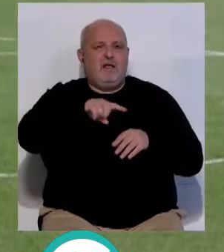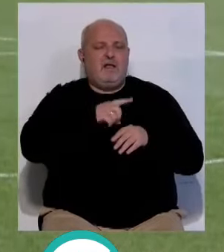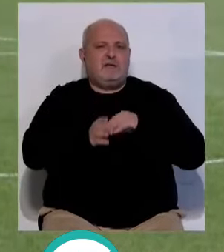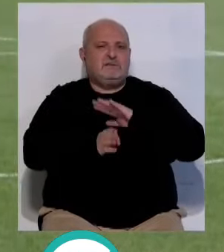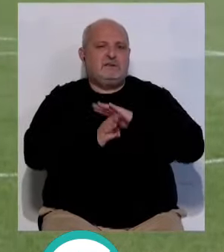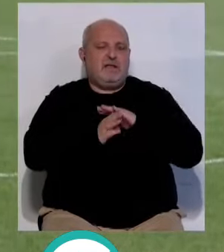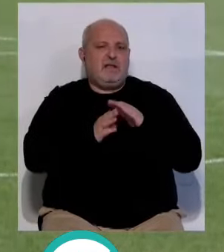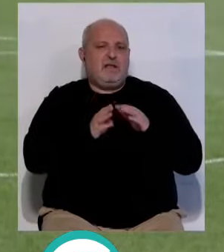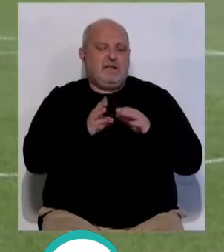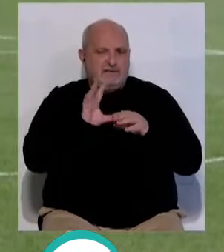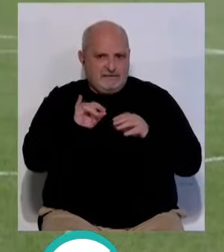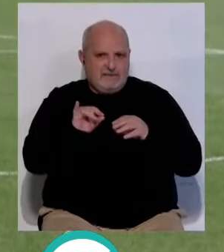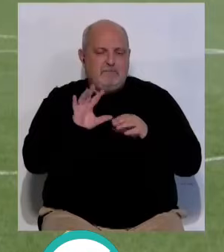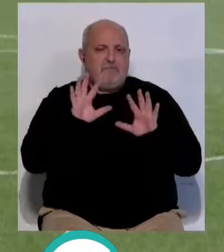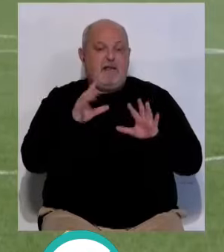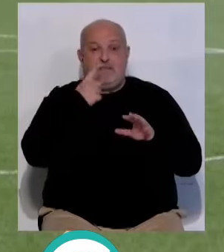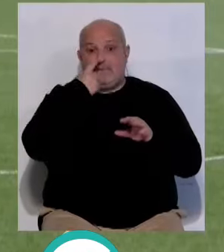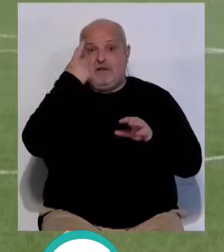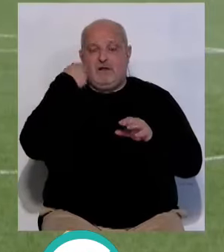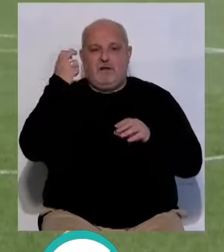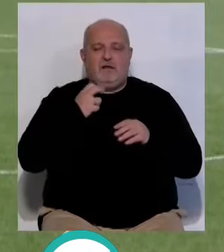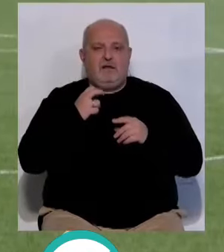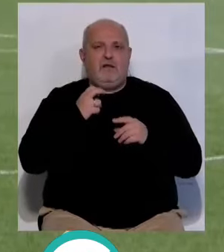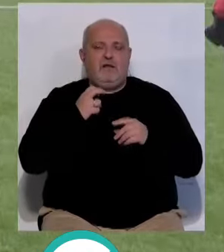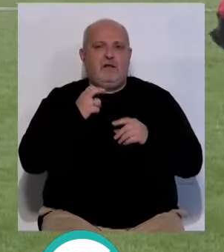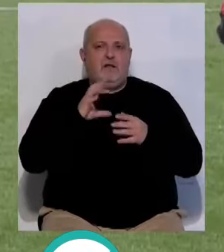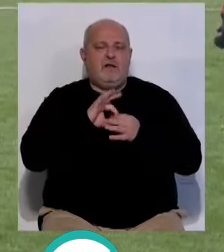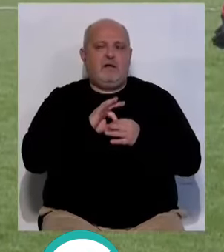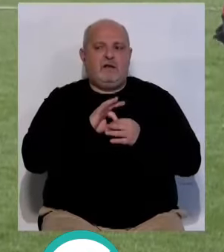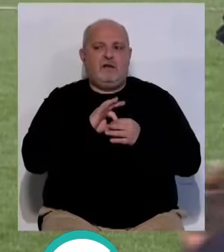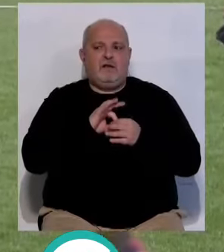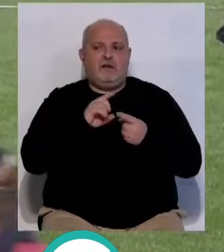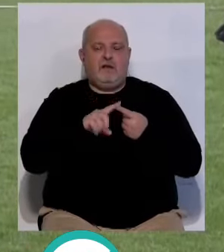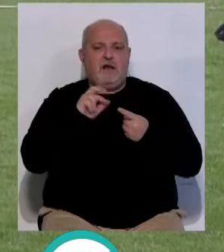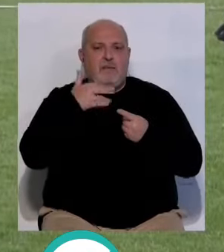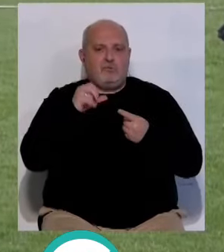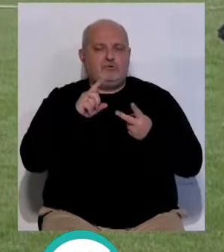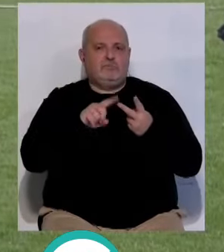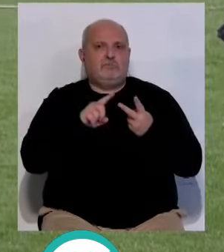castañas del fuego Sí pero el año pasado llegó en el mercado invernal llegó Cris Ramos llegó